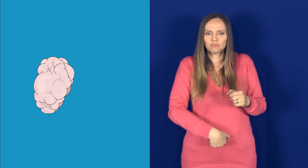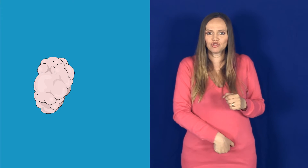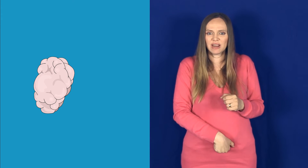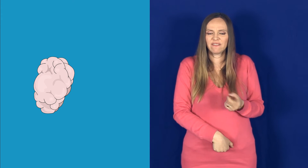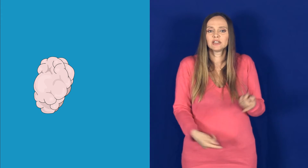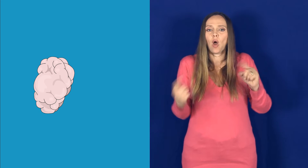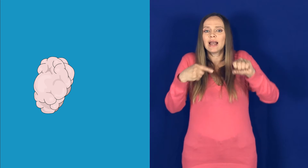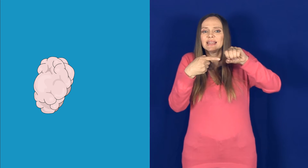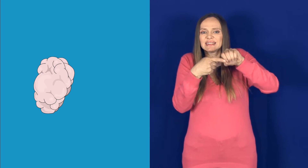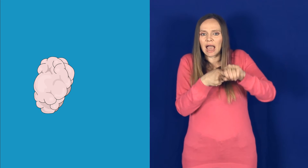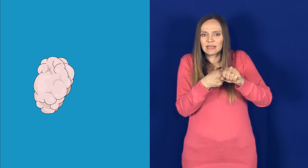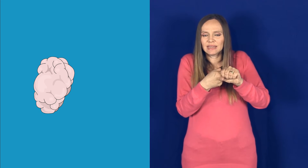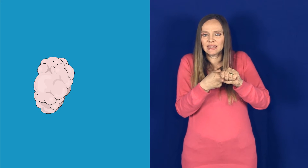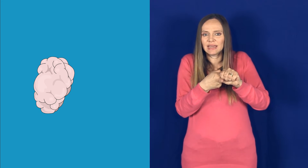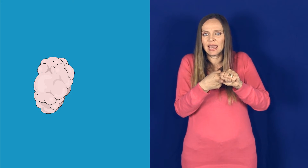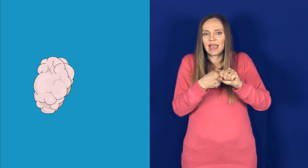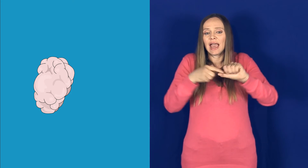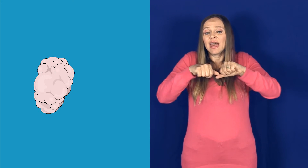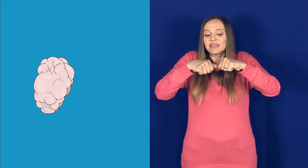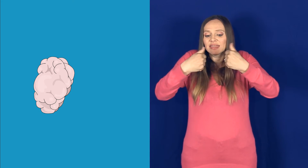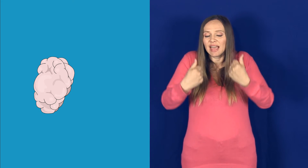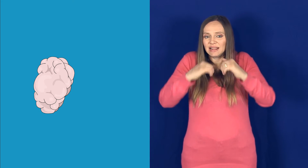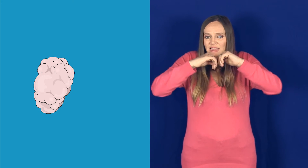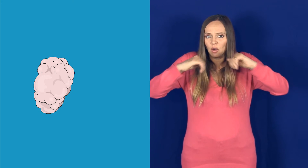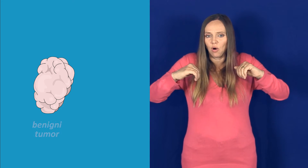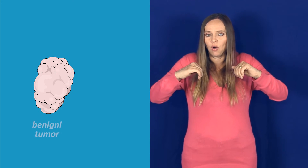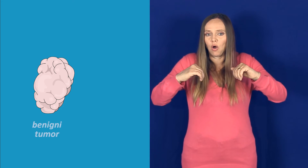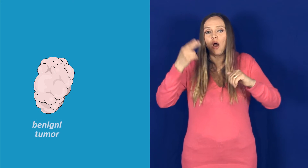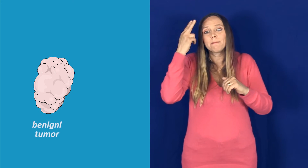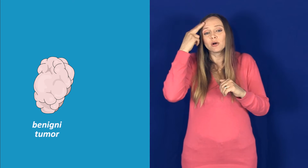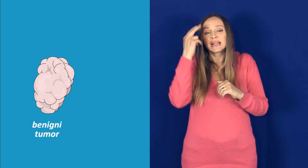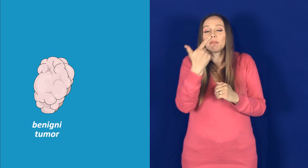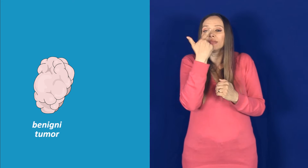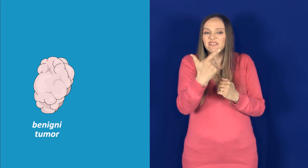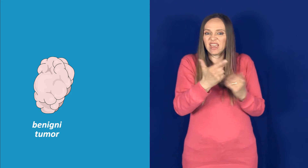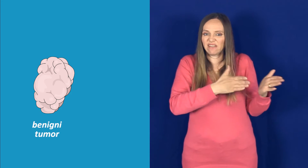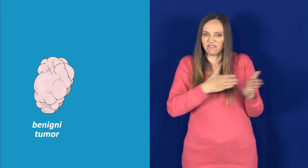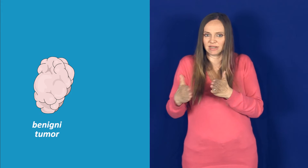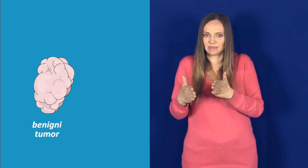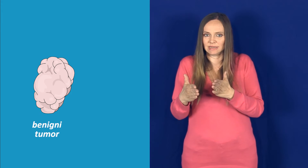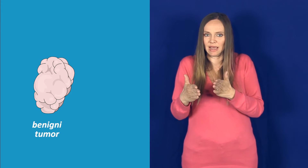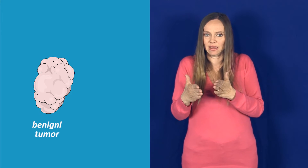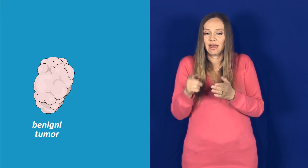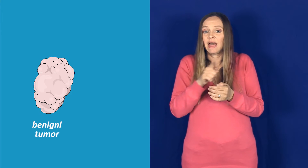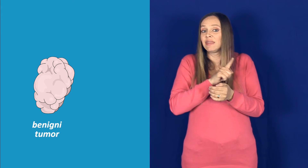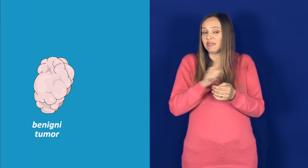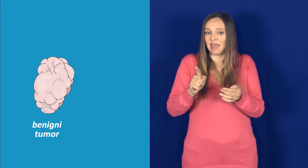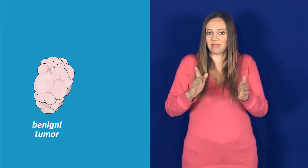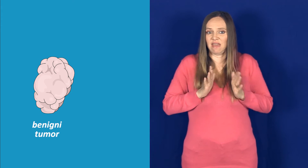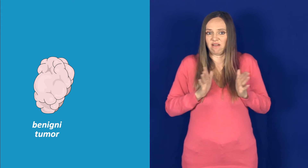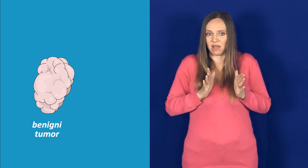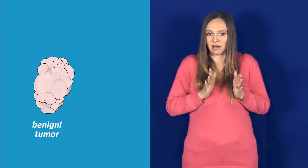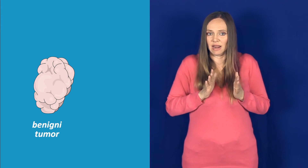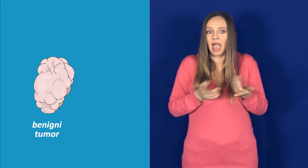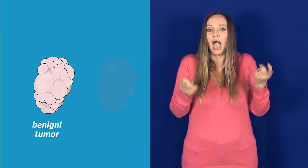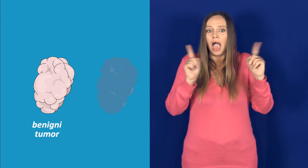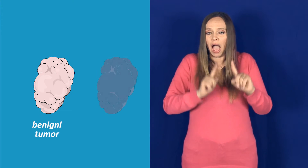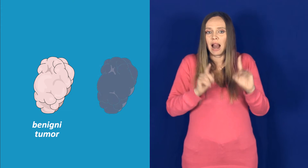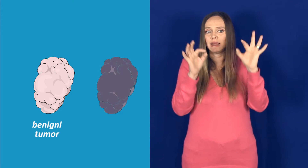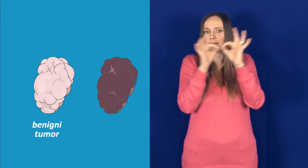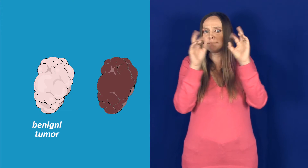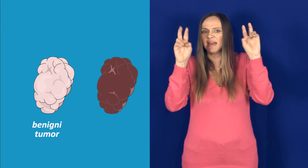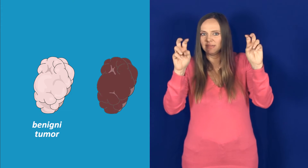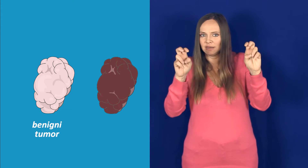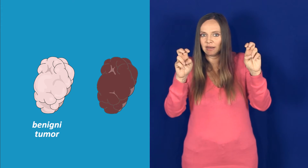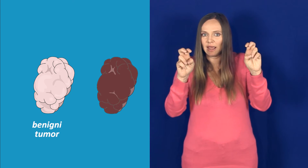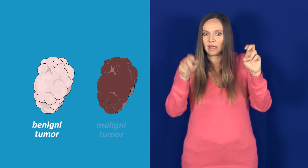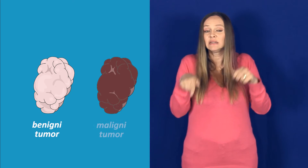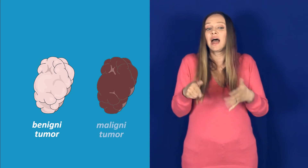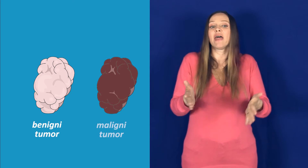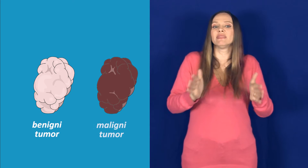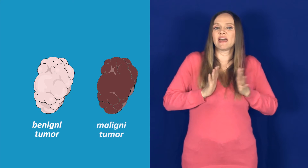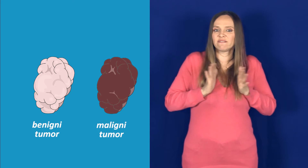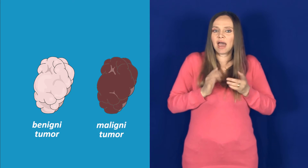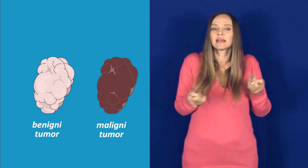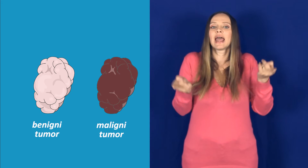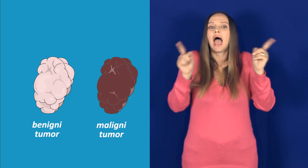Poznamo dve vrsti tumorjev: nezločesti ali benigni, zločesti ali maligni.